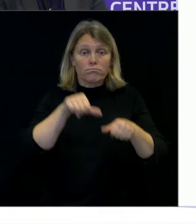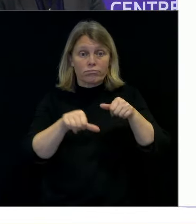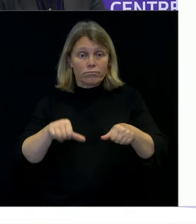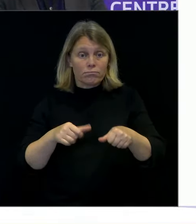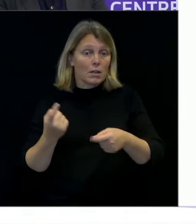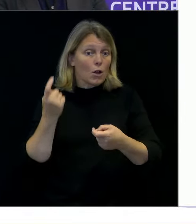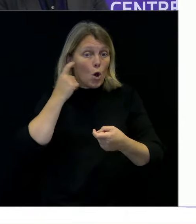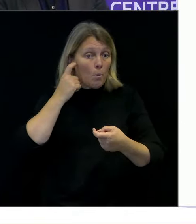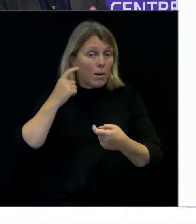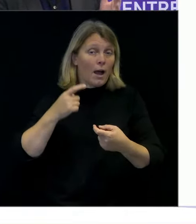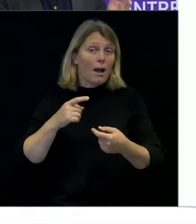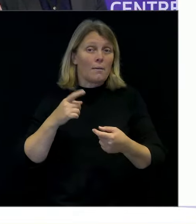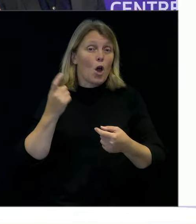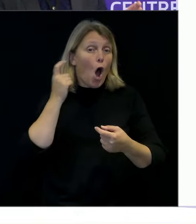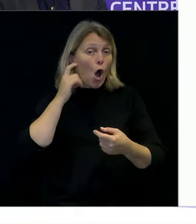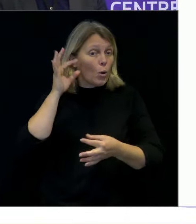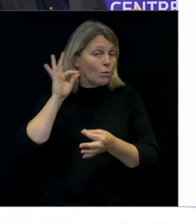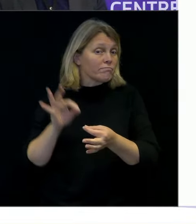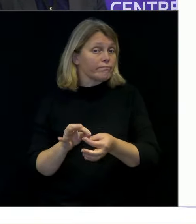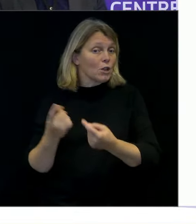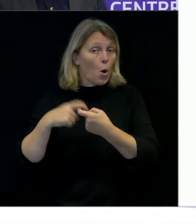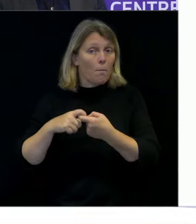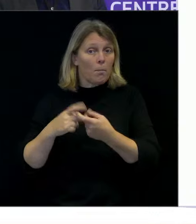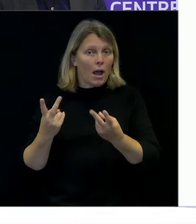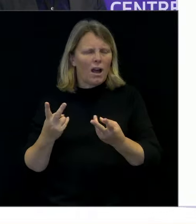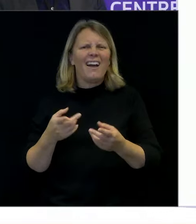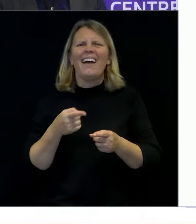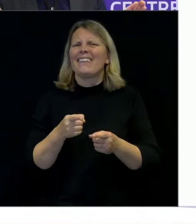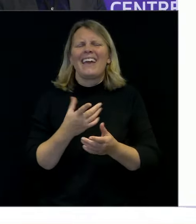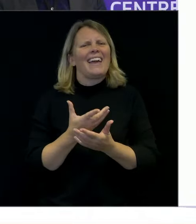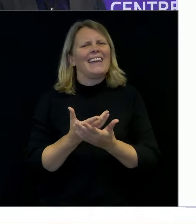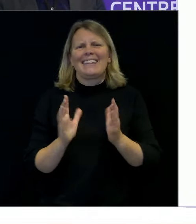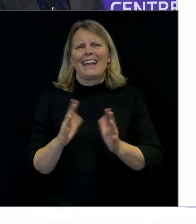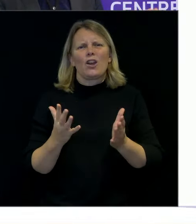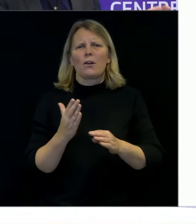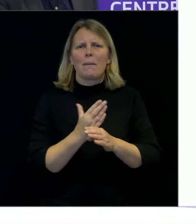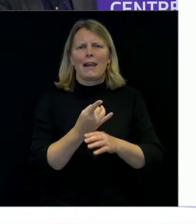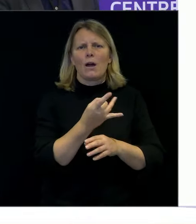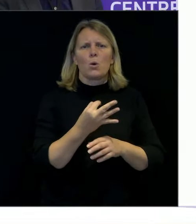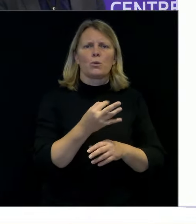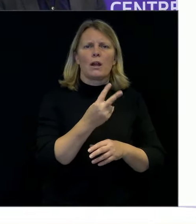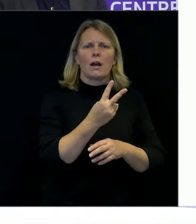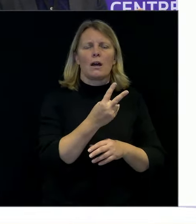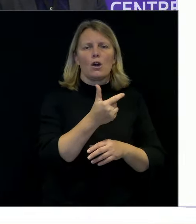finns knappar, man trycka in hörlurar, och så vidare.